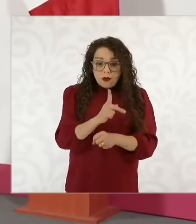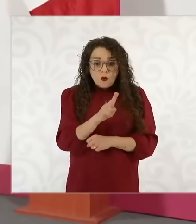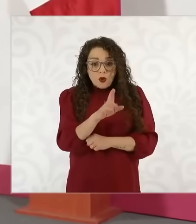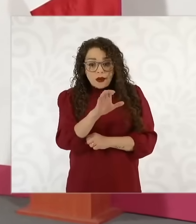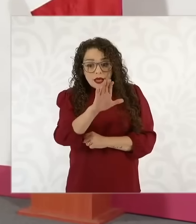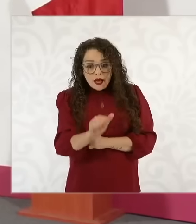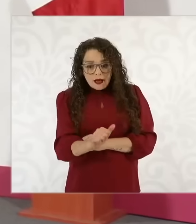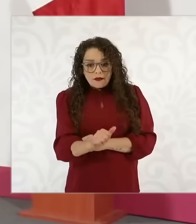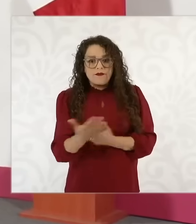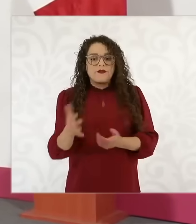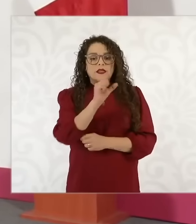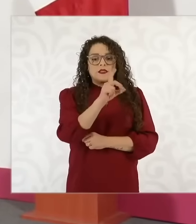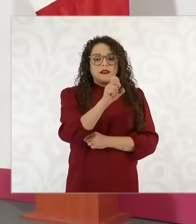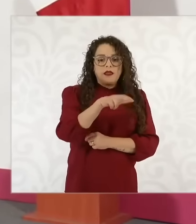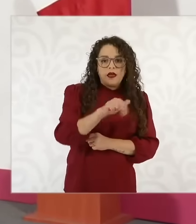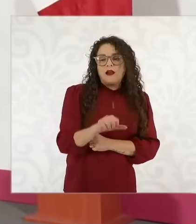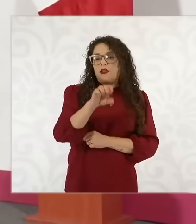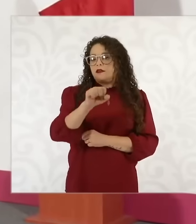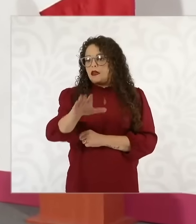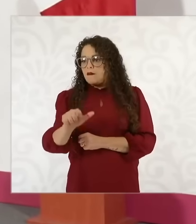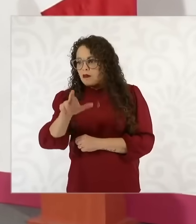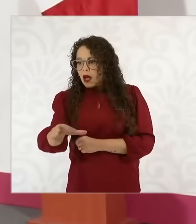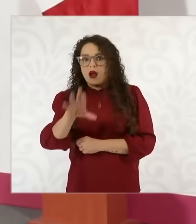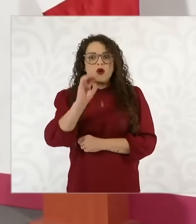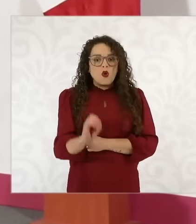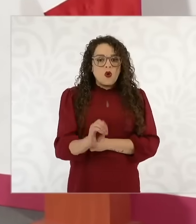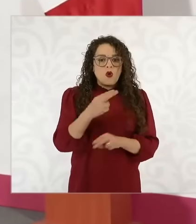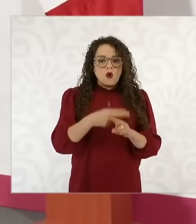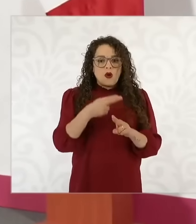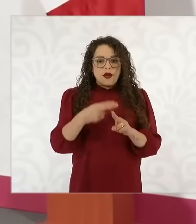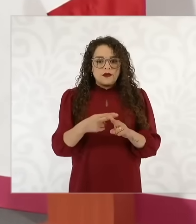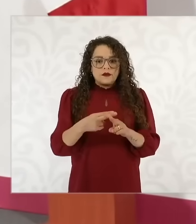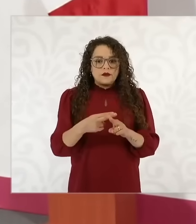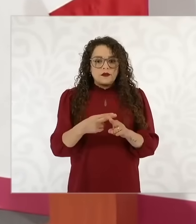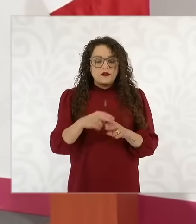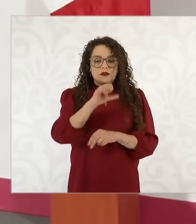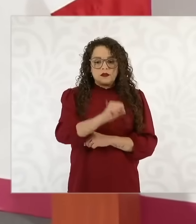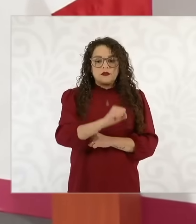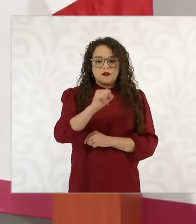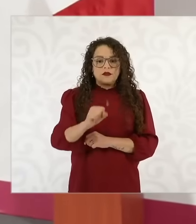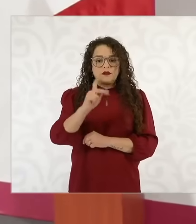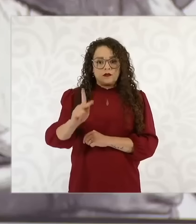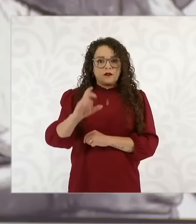Secretaría de la Defensa Marina o la propia Secretaría de Seguridad y Protección Ciudadana,